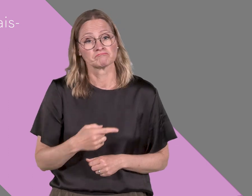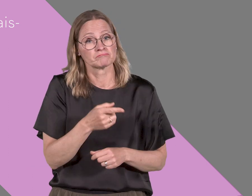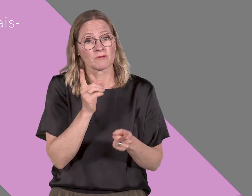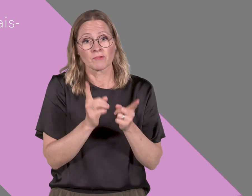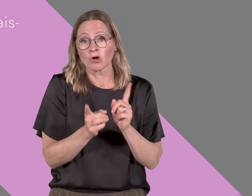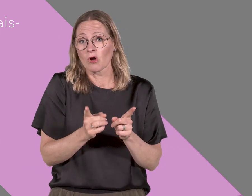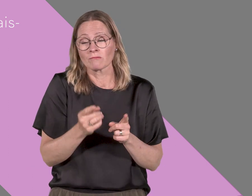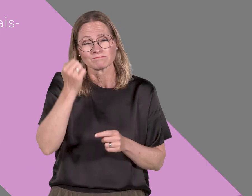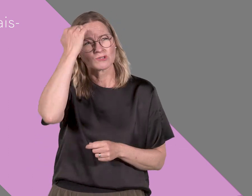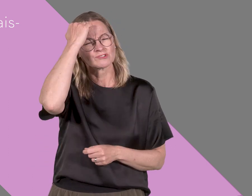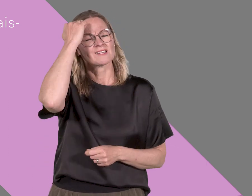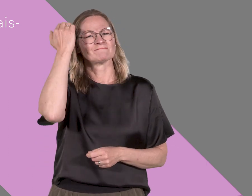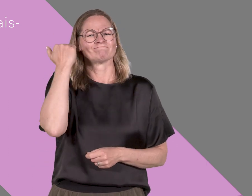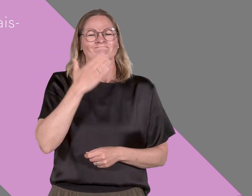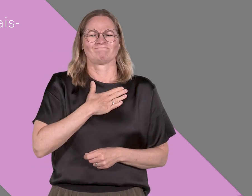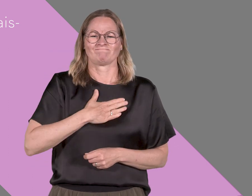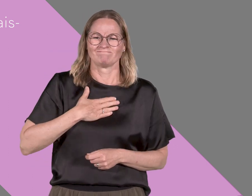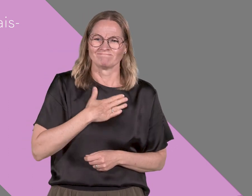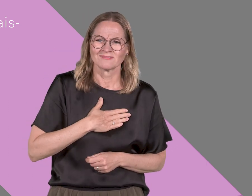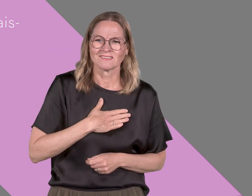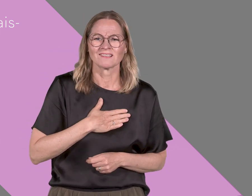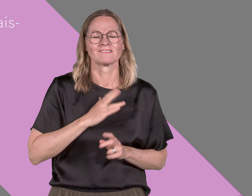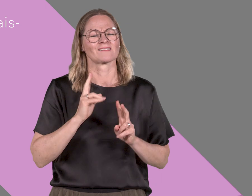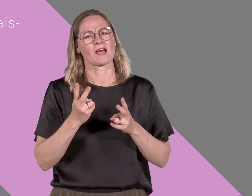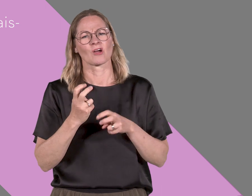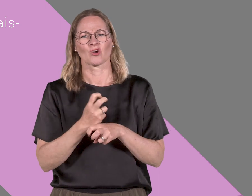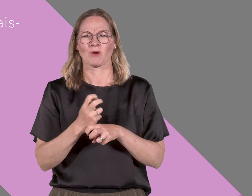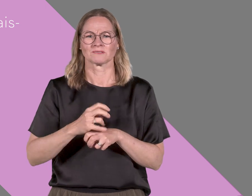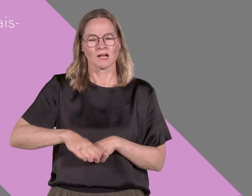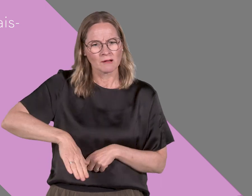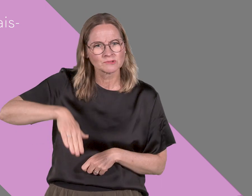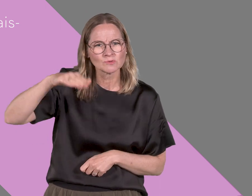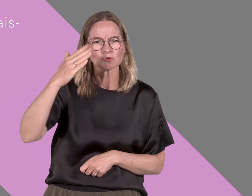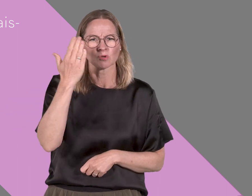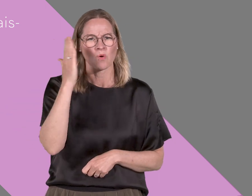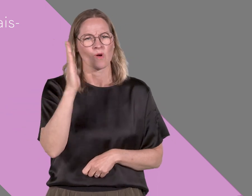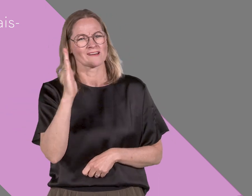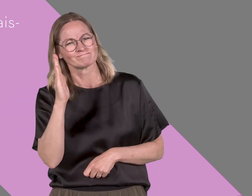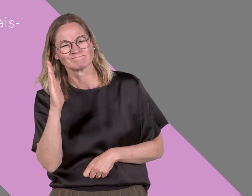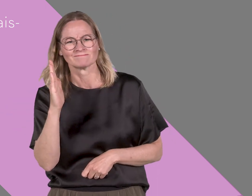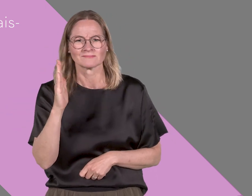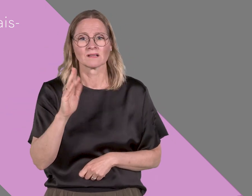Ne voivat olla ikäviä muistoja tai kokemuksia lapsuus- ja kouluajoista, -